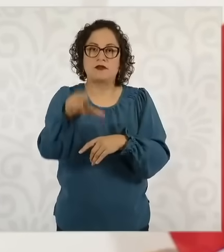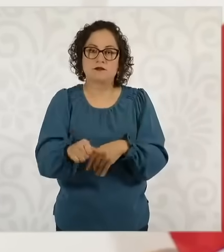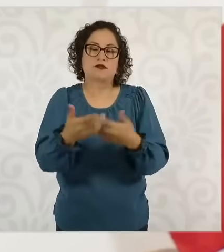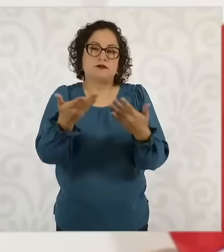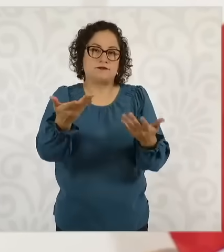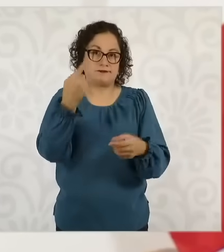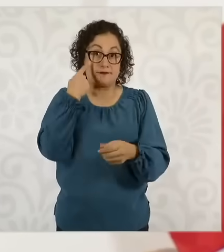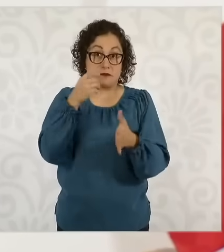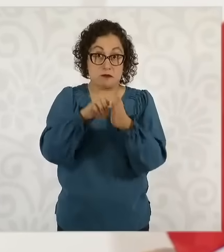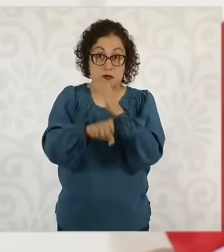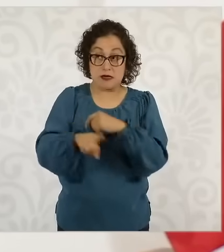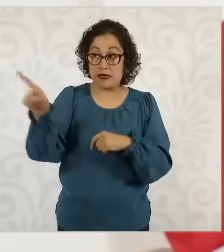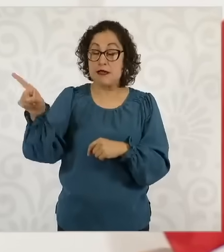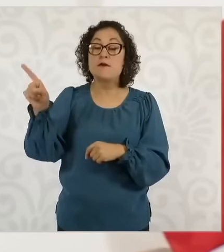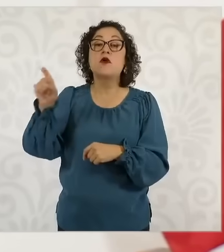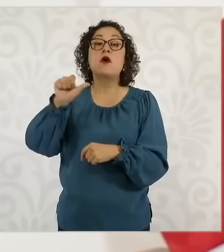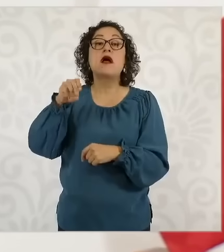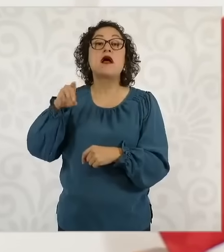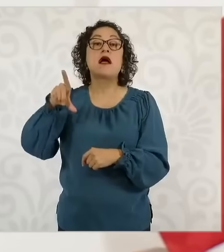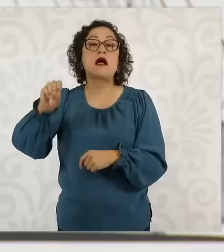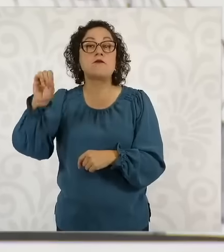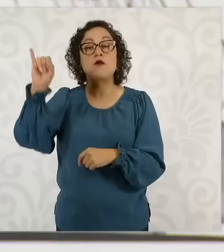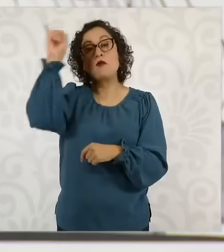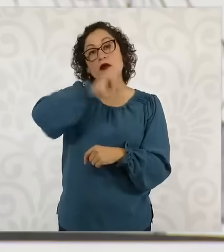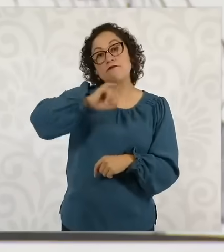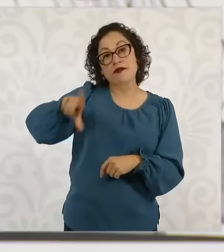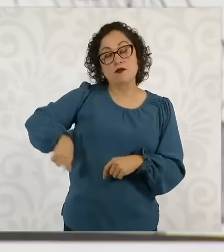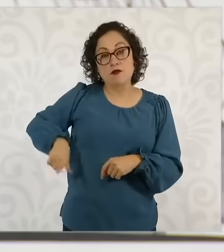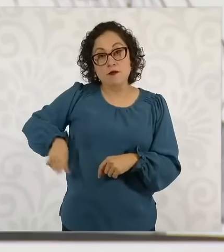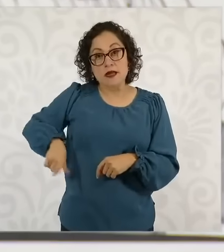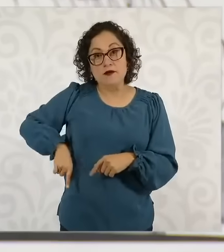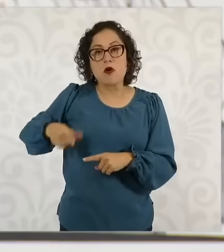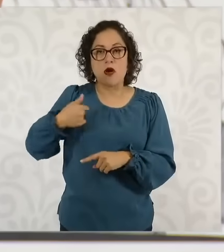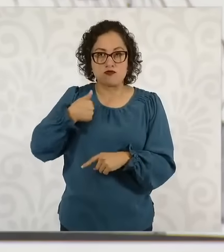fui secretaria de medio ambiente, nos opusimos a que se cerrara el aeropuerto internacional de la